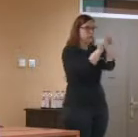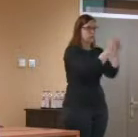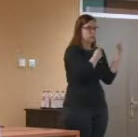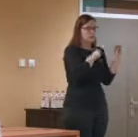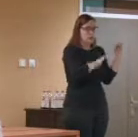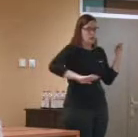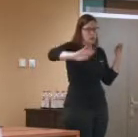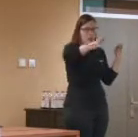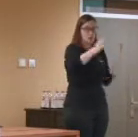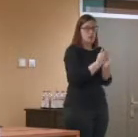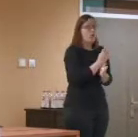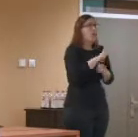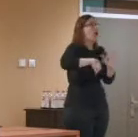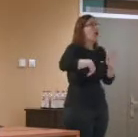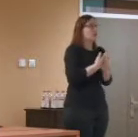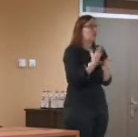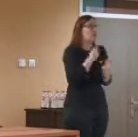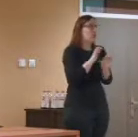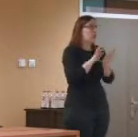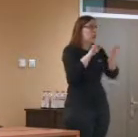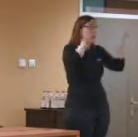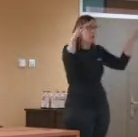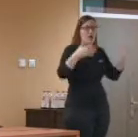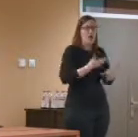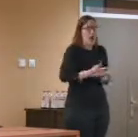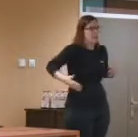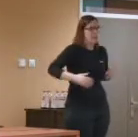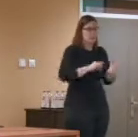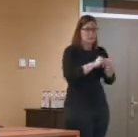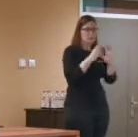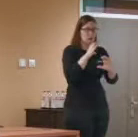y probablemente se extienda a los grandes medios internacionales. El periodismo de